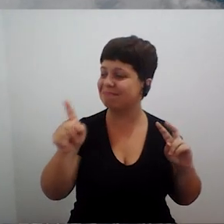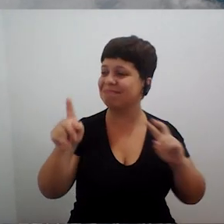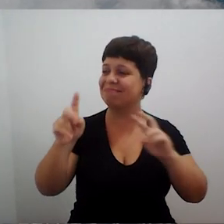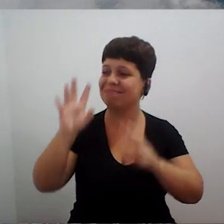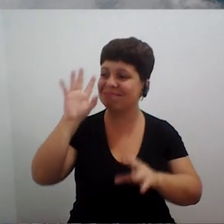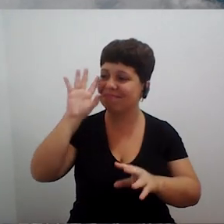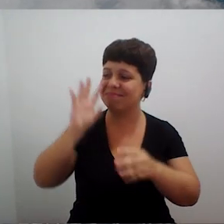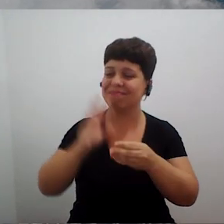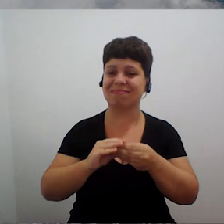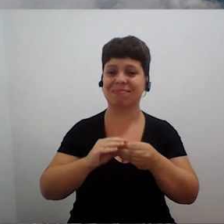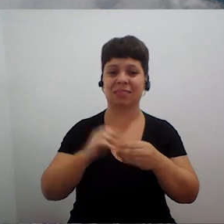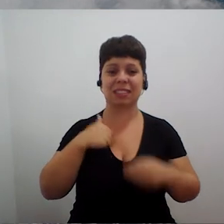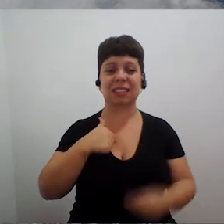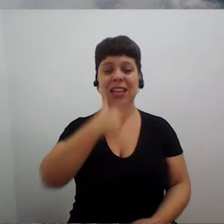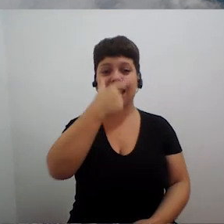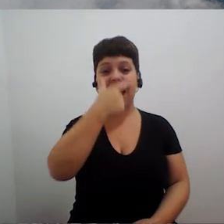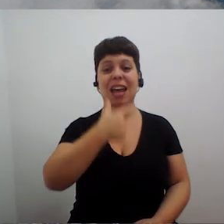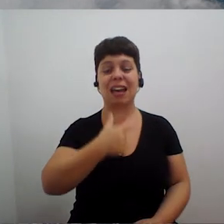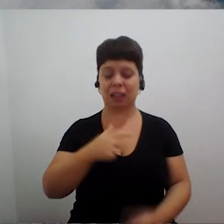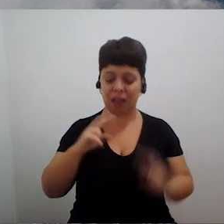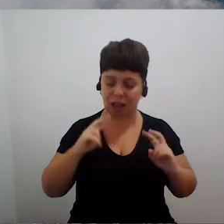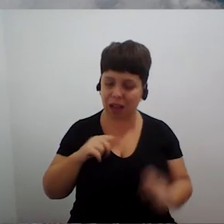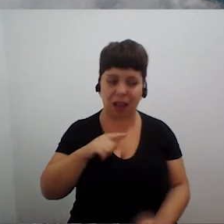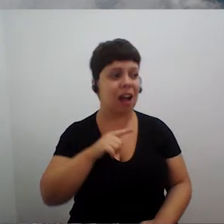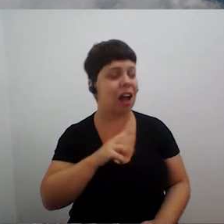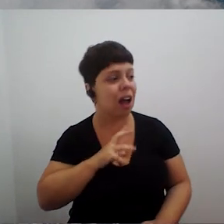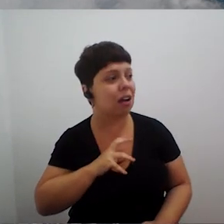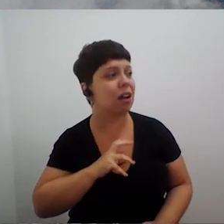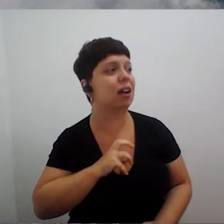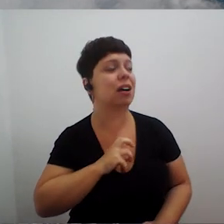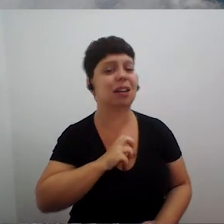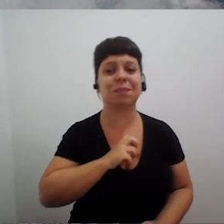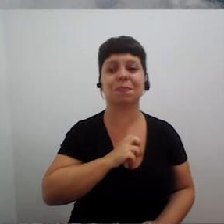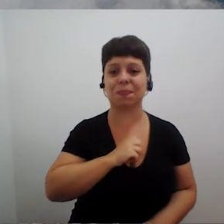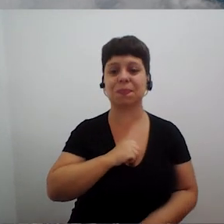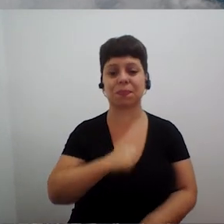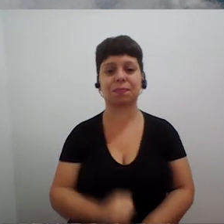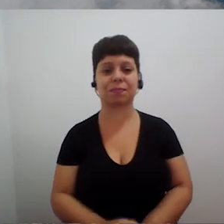Me descrever, e teu amor